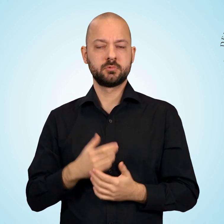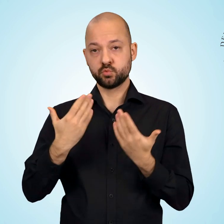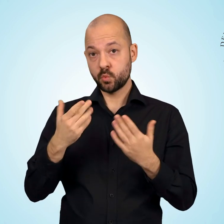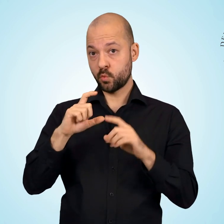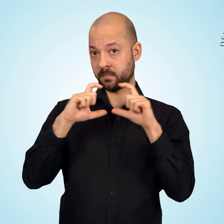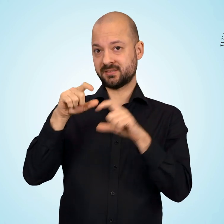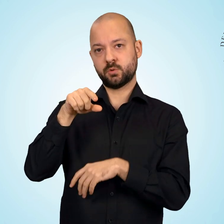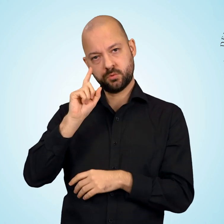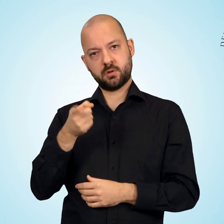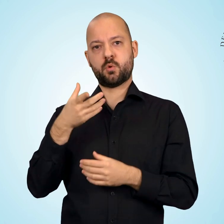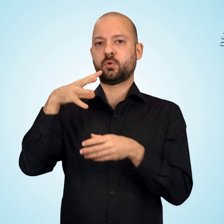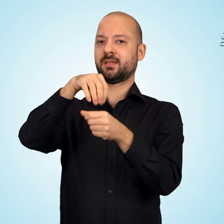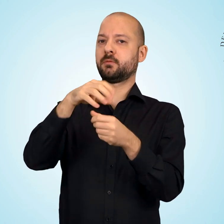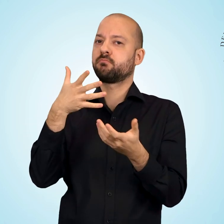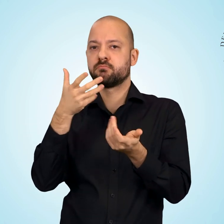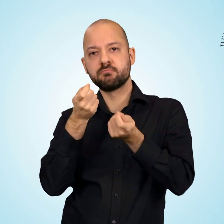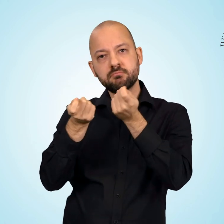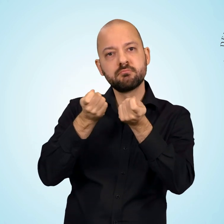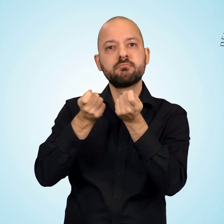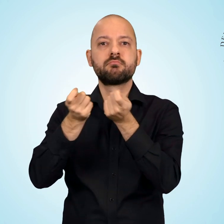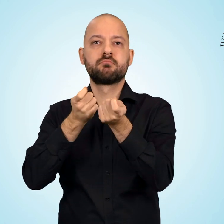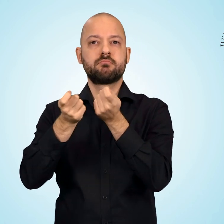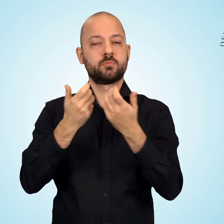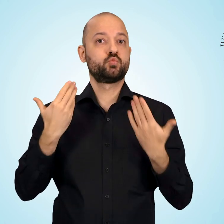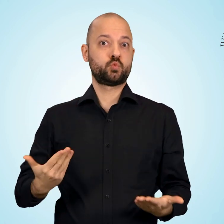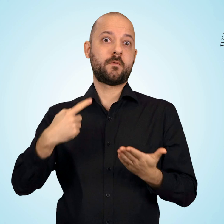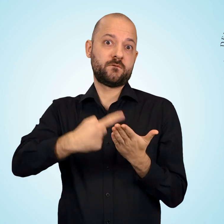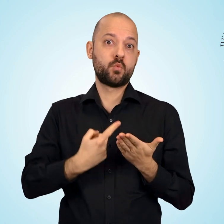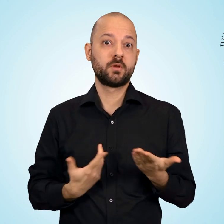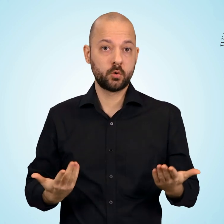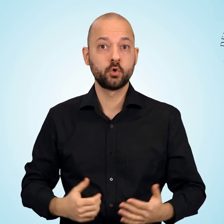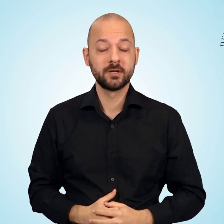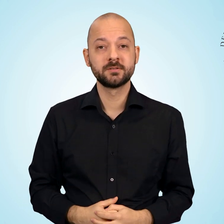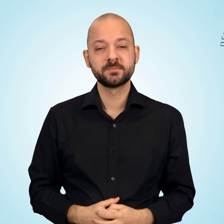und im weiteren Verlauf von dieser Kommission kontrolliert werden.